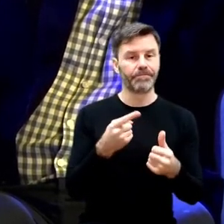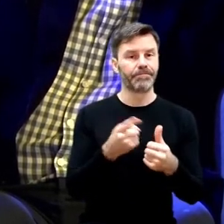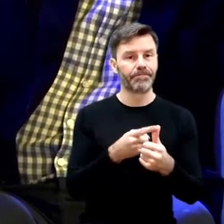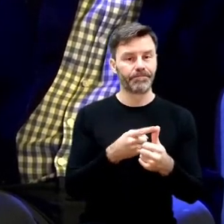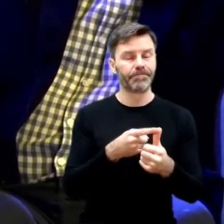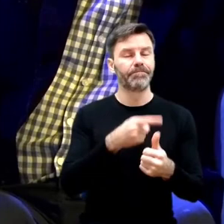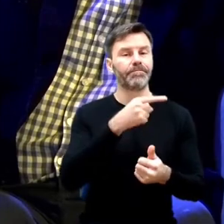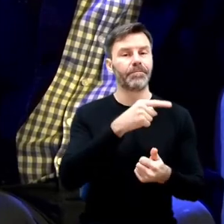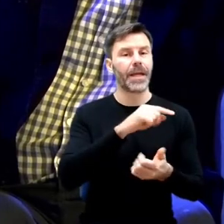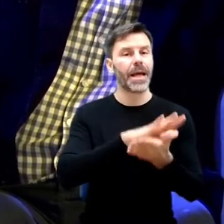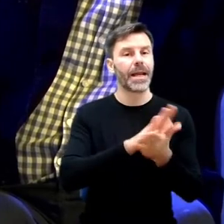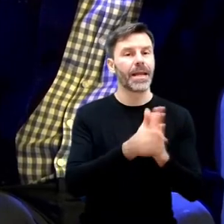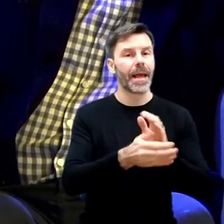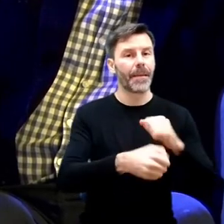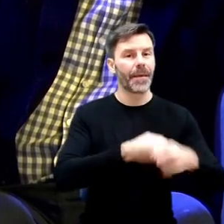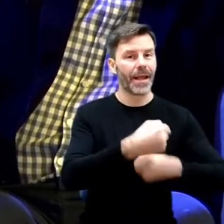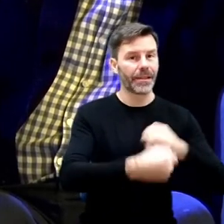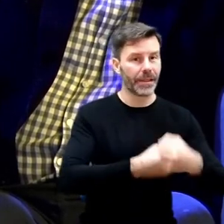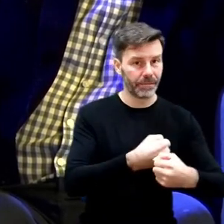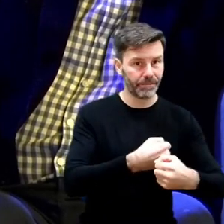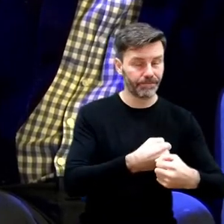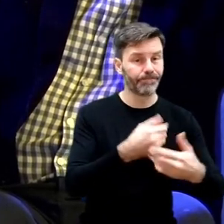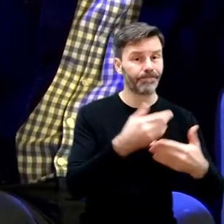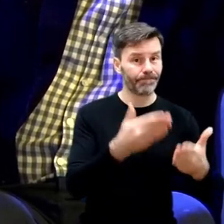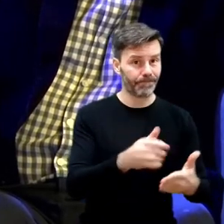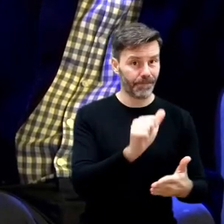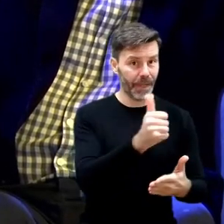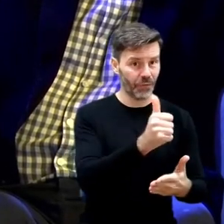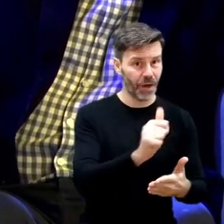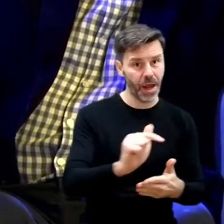No i następny jest rynek mieszkaniowy.